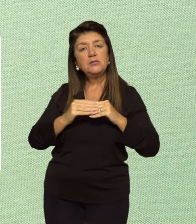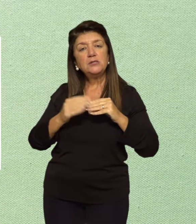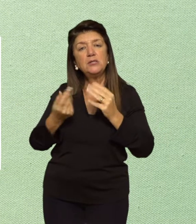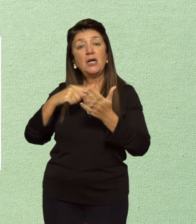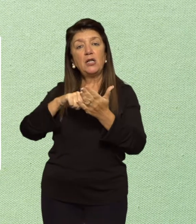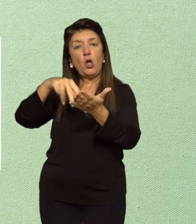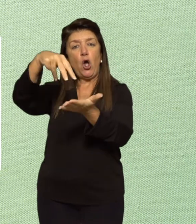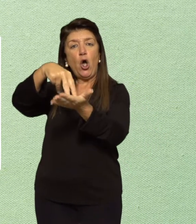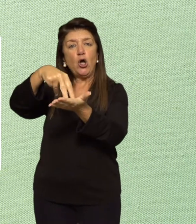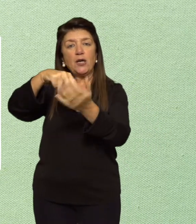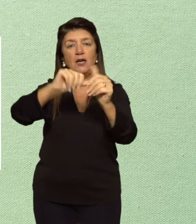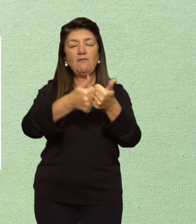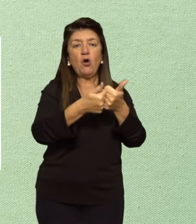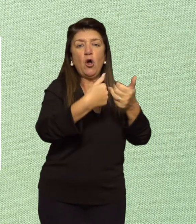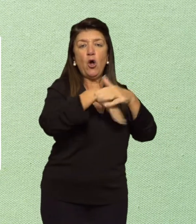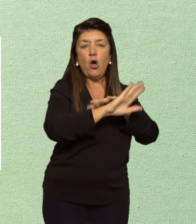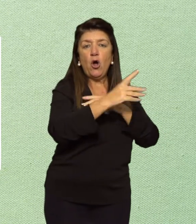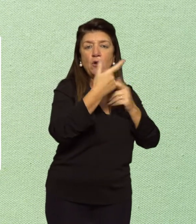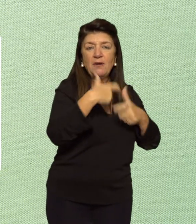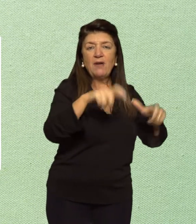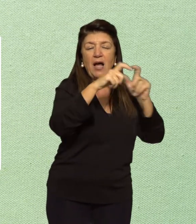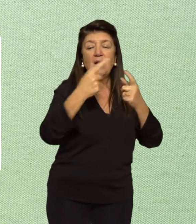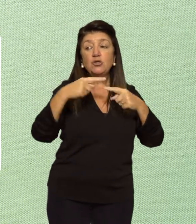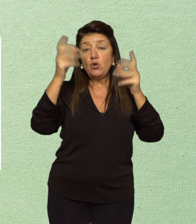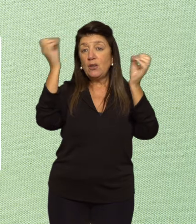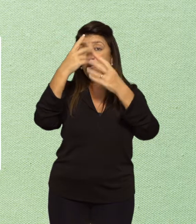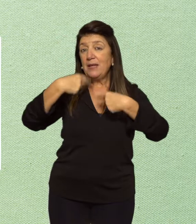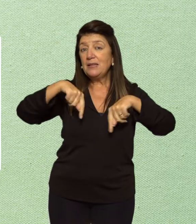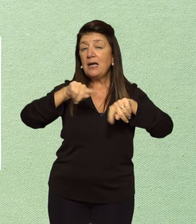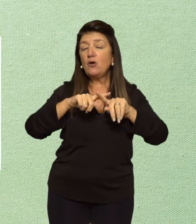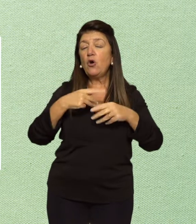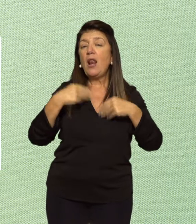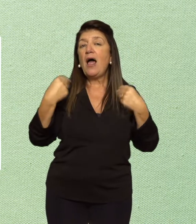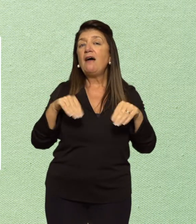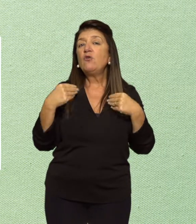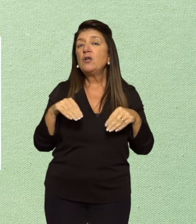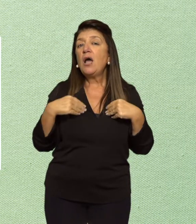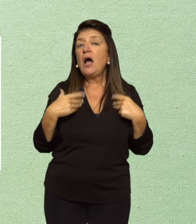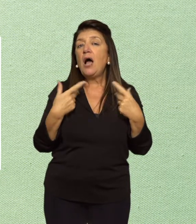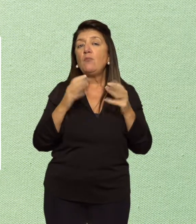dimenticarci che noi lavoriamo col trauma ma anche con persone che, qui forse andiamo un po' nella